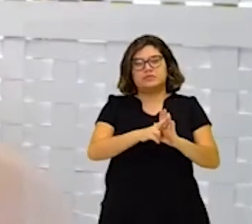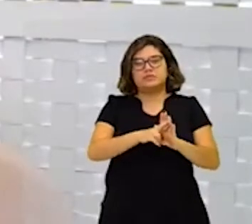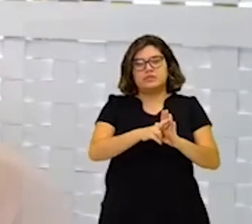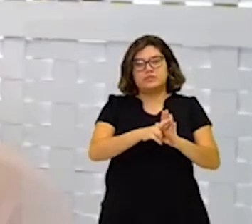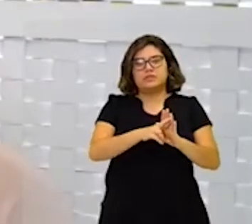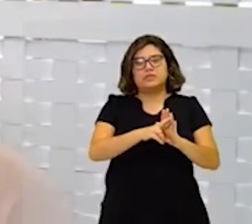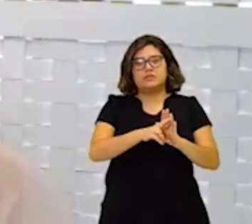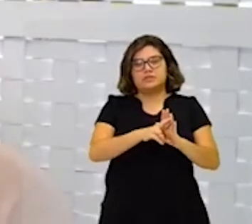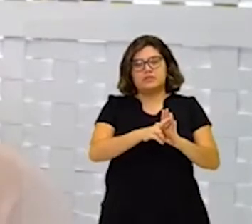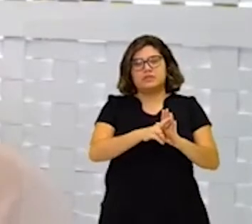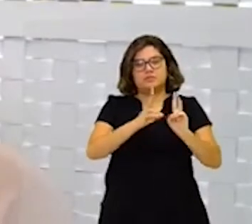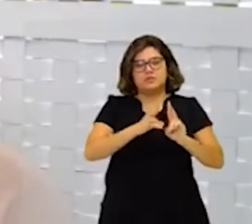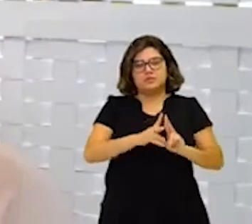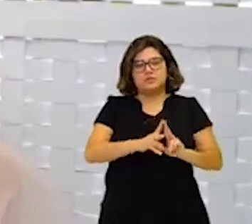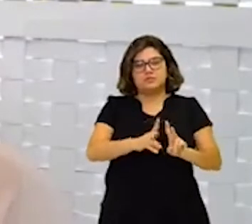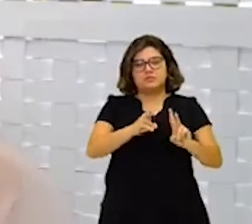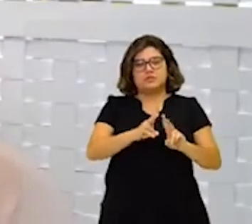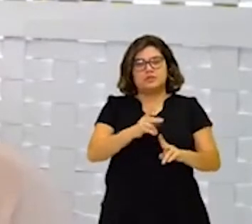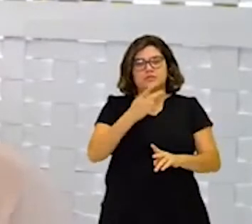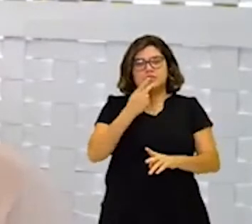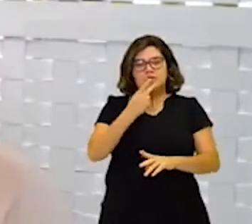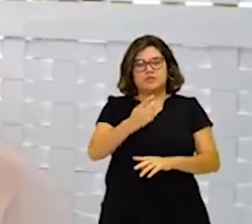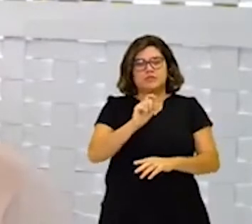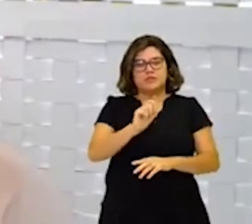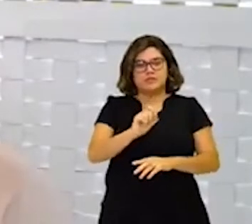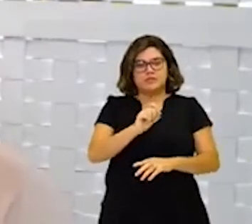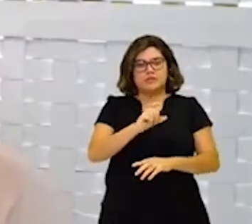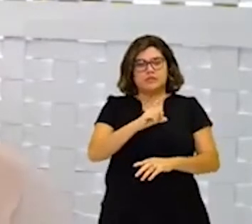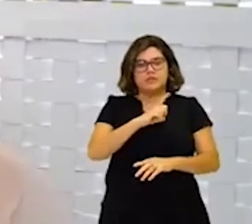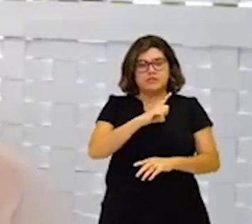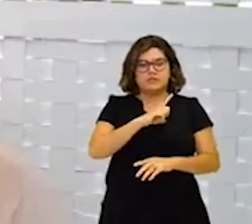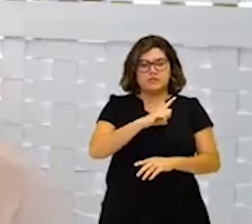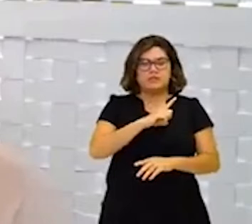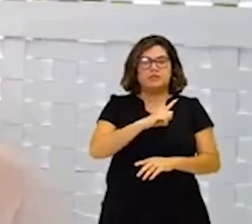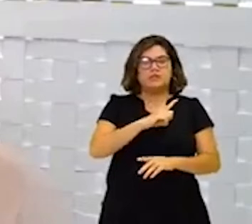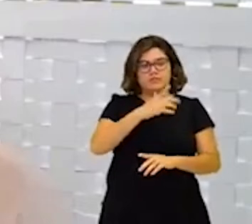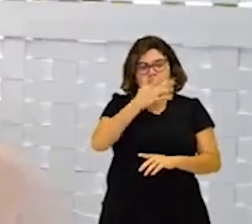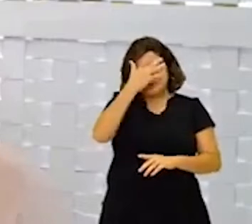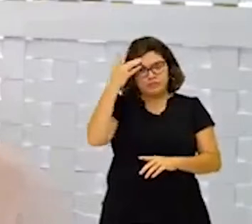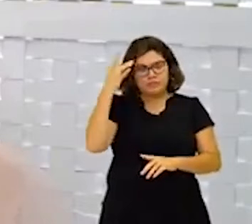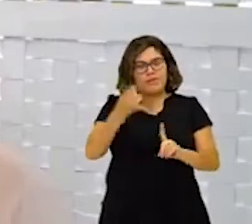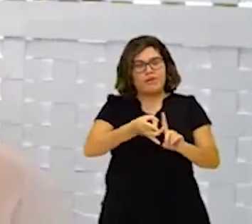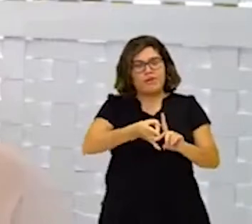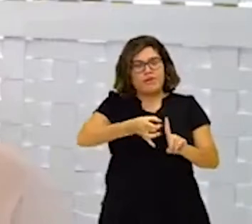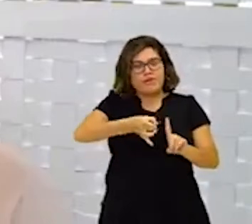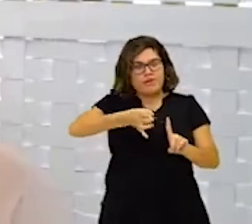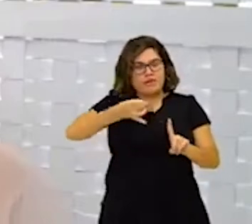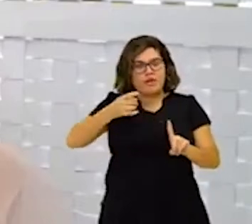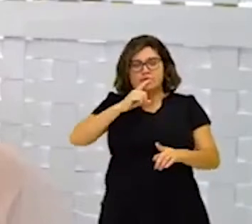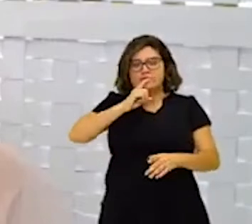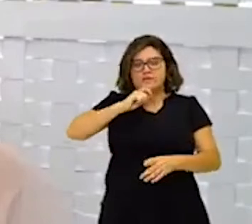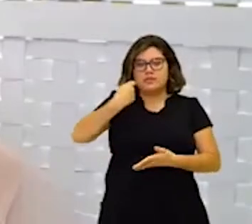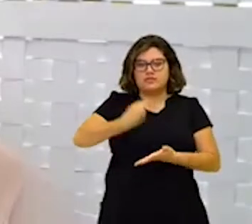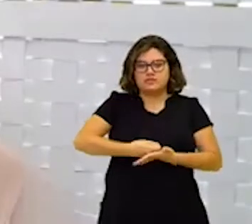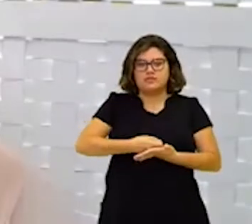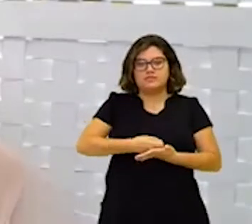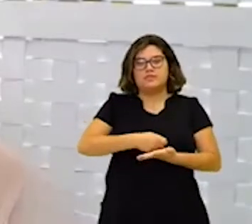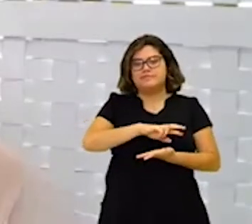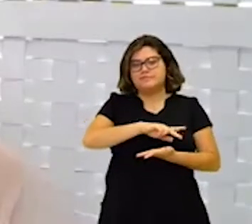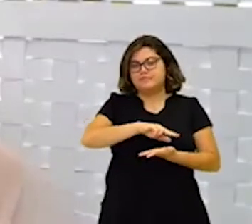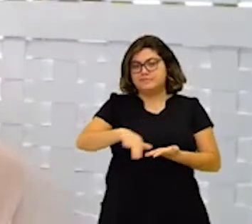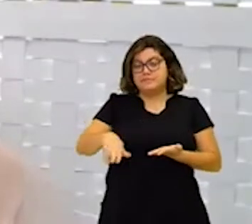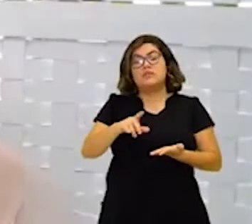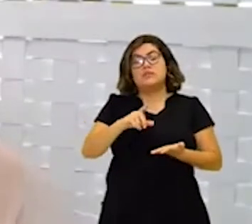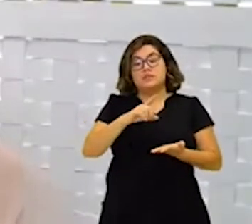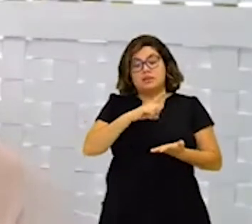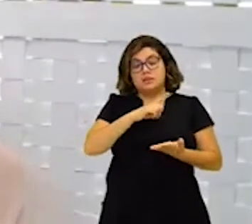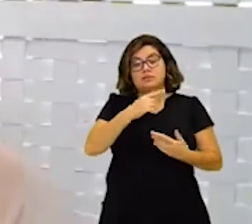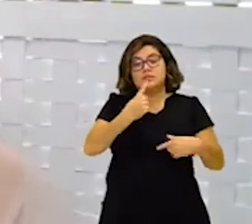continuar falando em termos racistas homofóbicos a machistas acho que esse debate é crescente Hoje